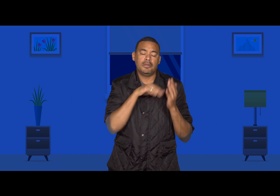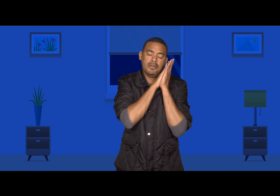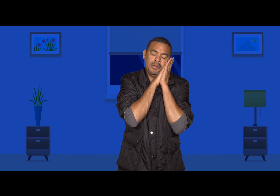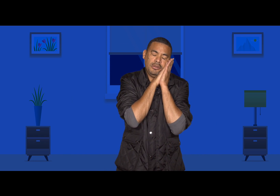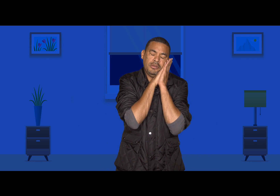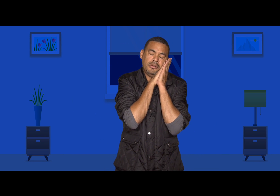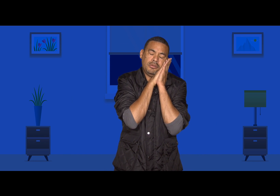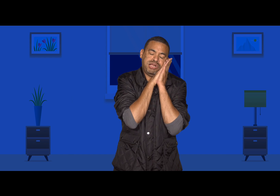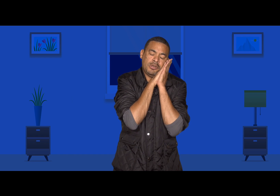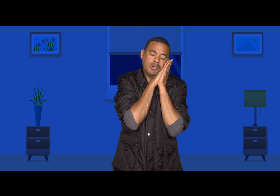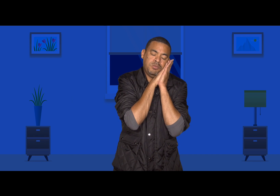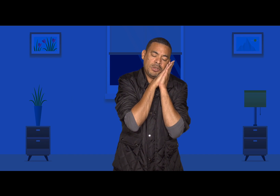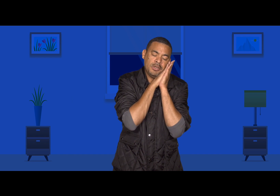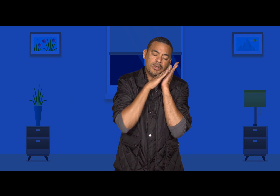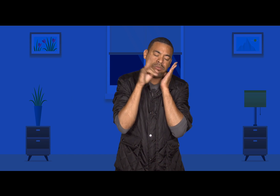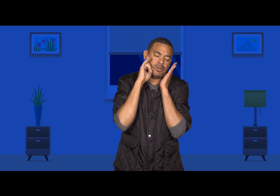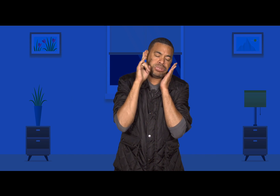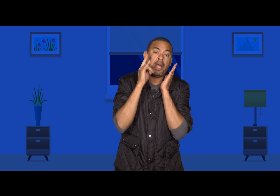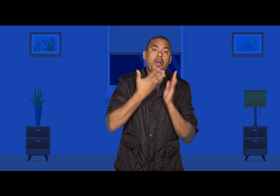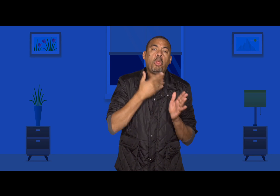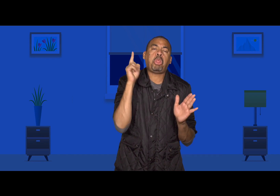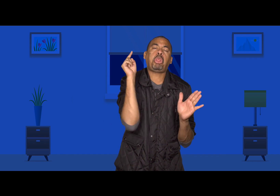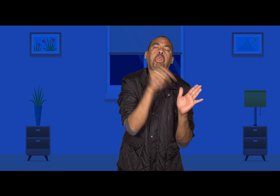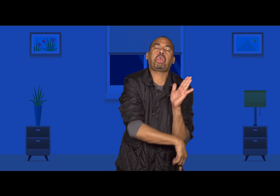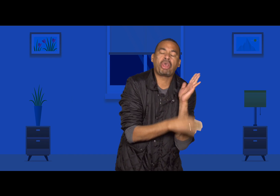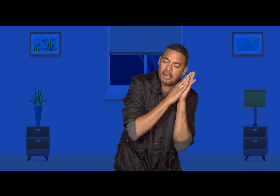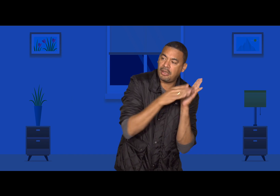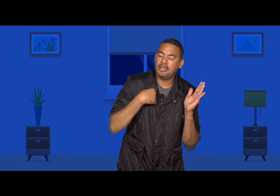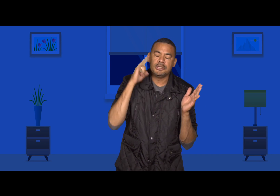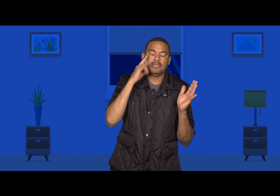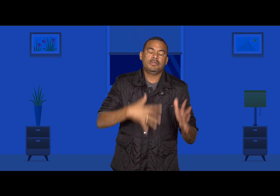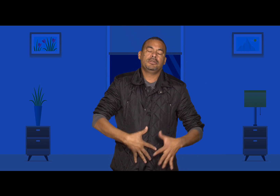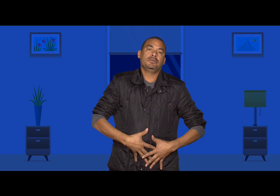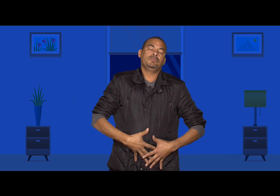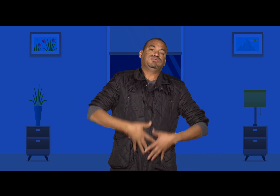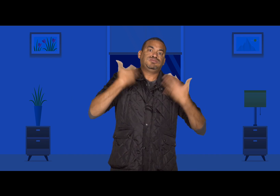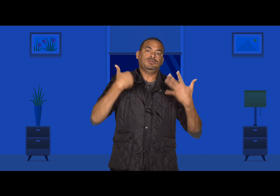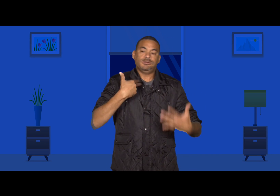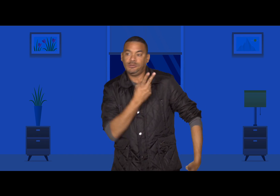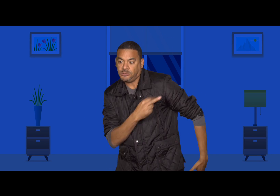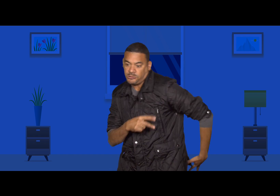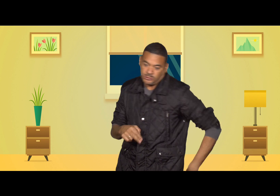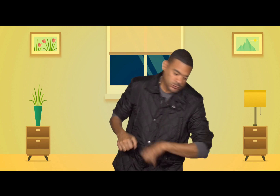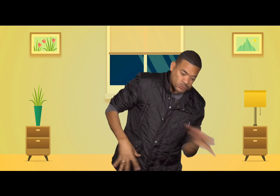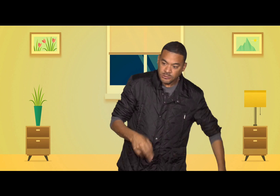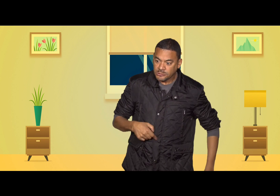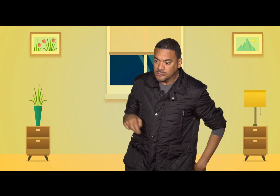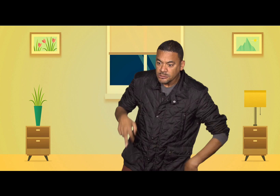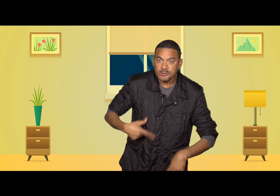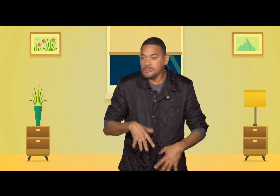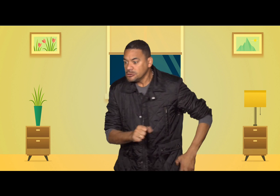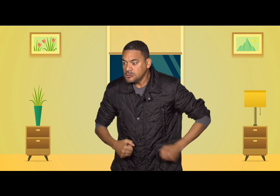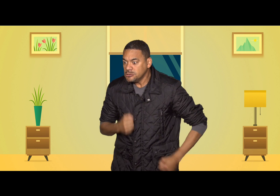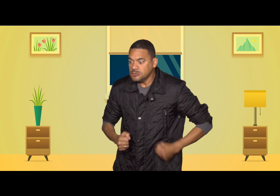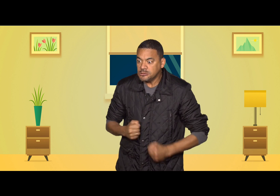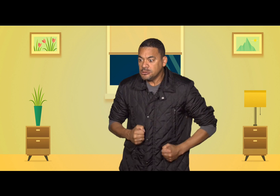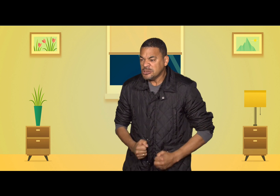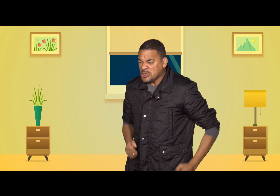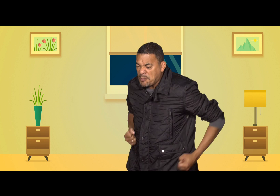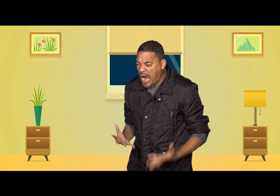La madre, estaba profundamente dormida, pero el padre se despertó por el fuerte sonido del violín, se levantó y fue enfurecido a la habitación del niño y le gritó: